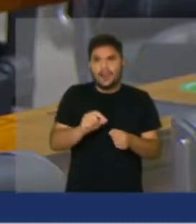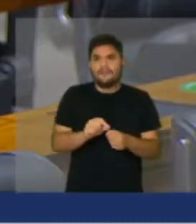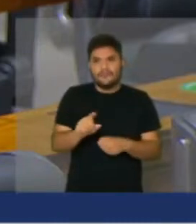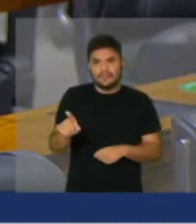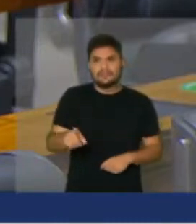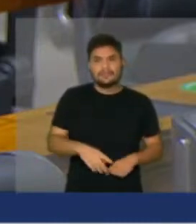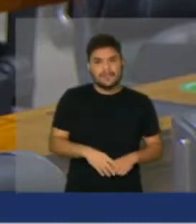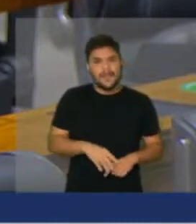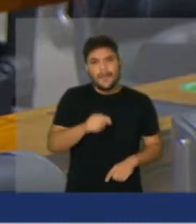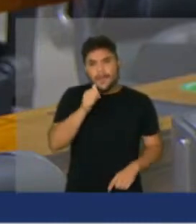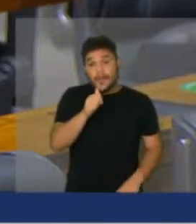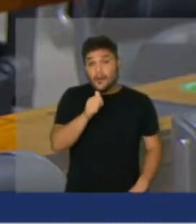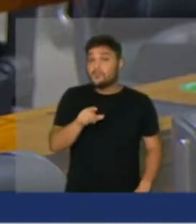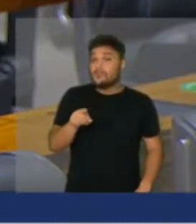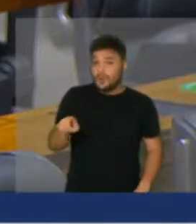HISTÓRIA QUE PASSA A SER TAMBÉM A NOSSA HISTÓRIA. E